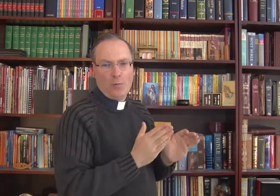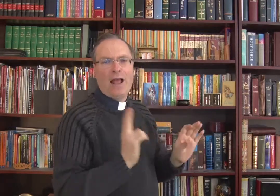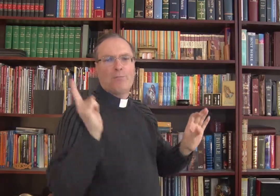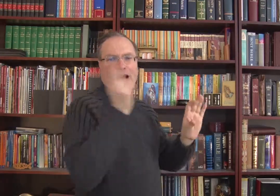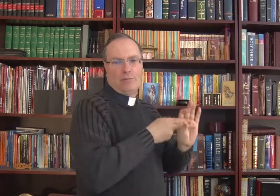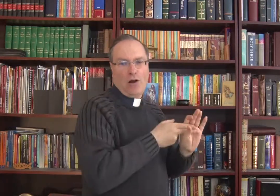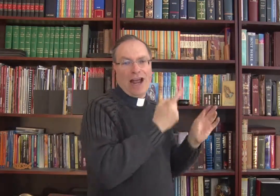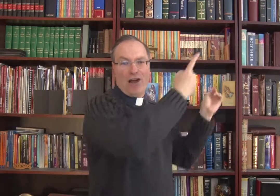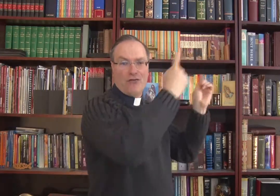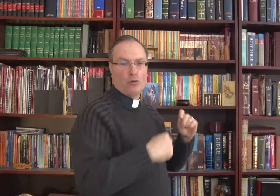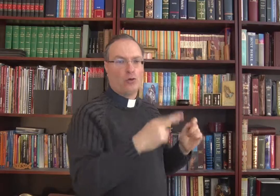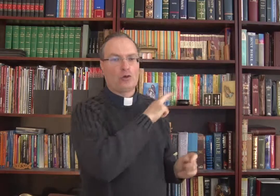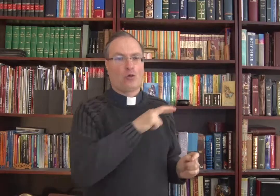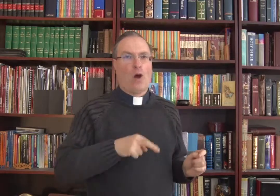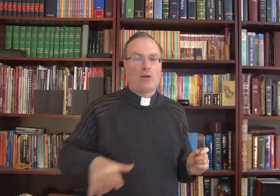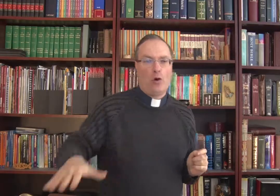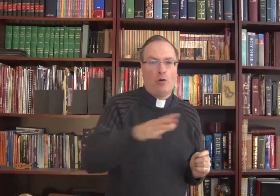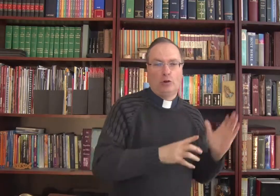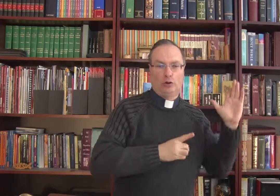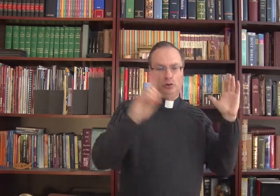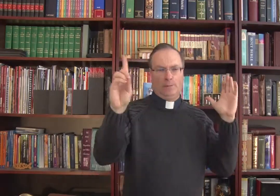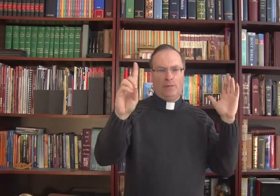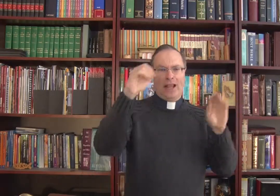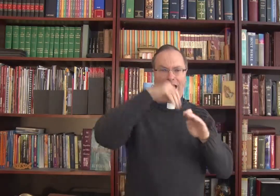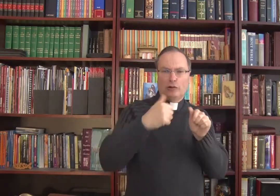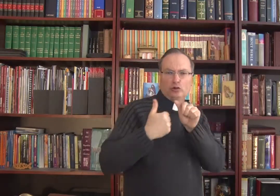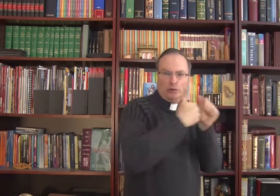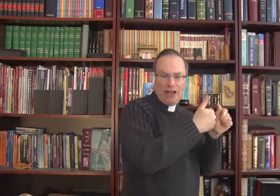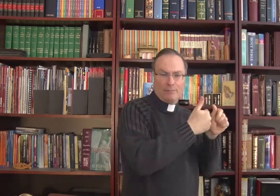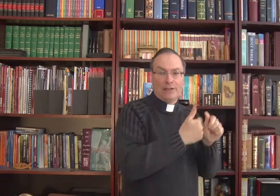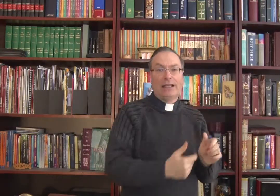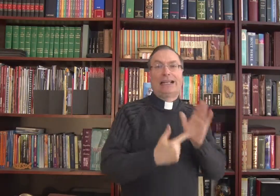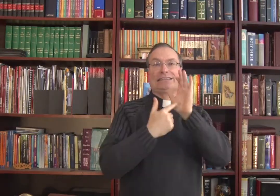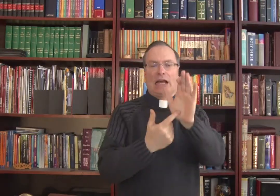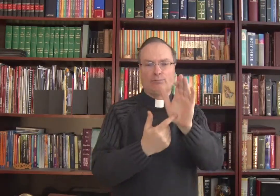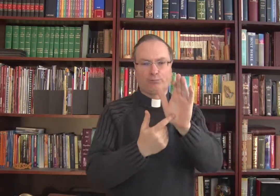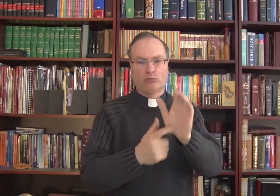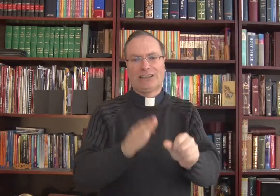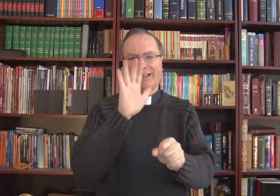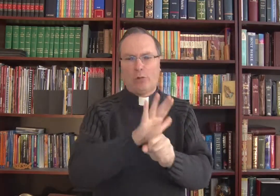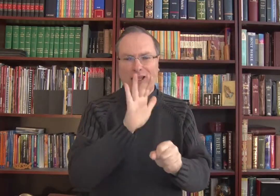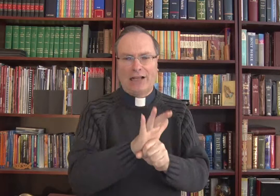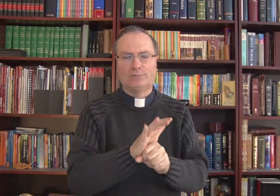participeront à la venue du Royaume de Dieu en suivant l’exemple du témoignage,